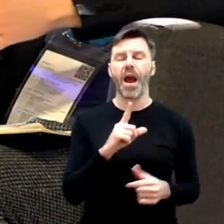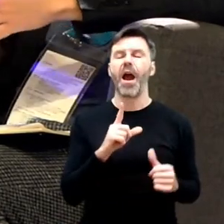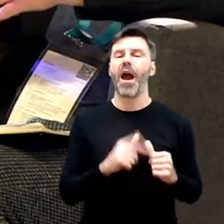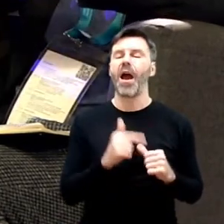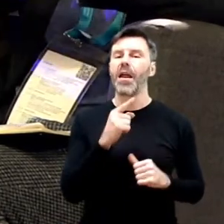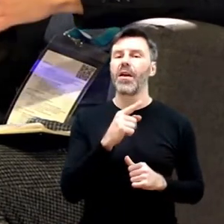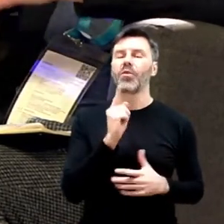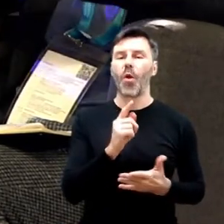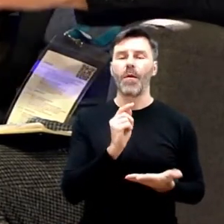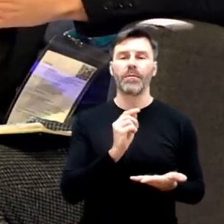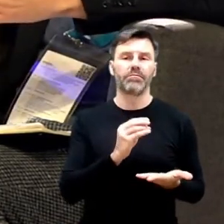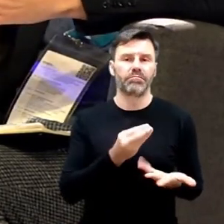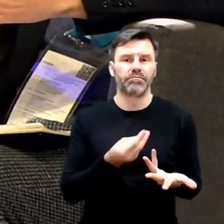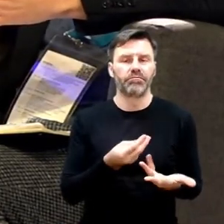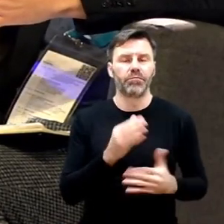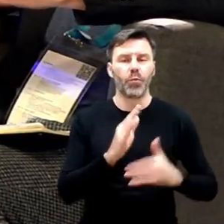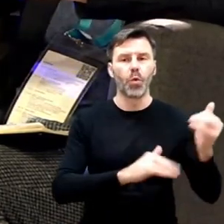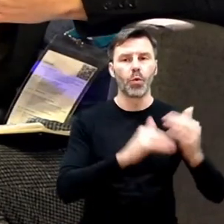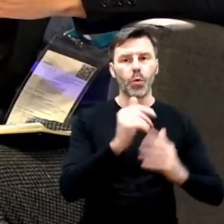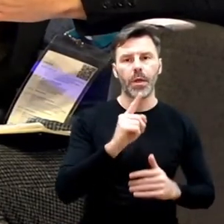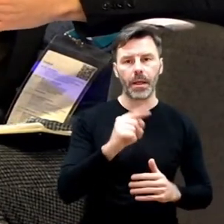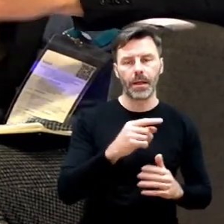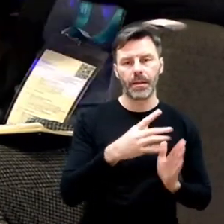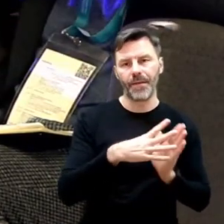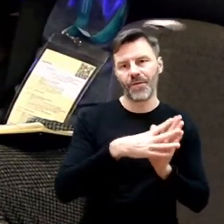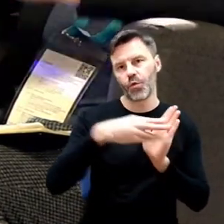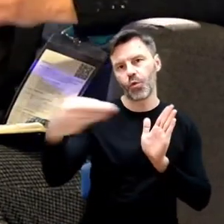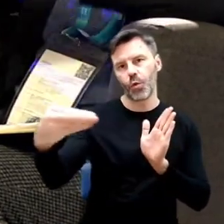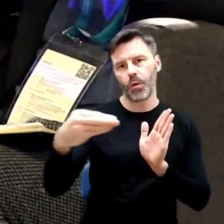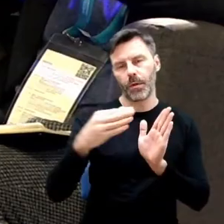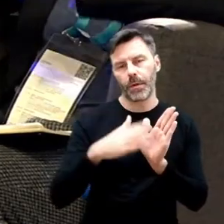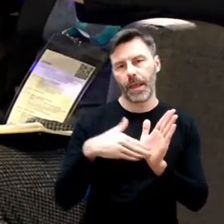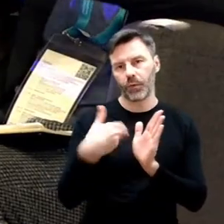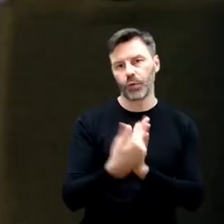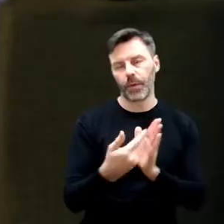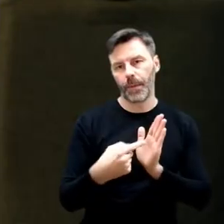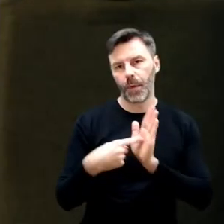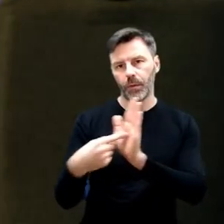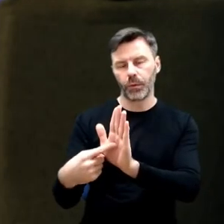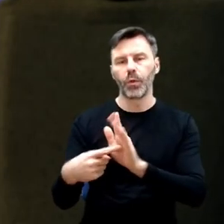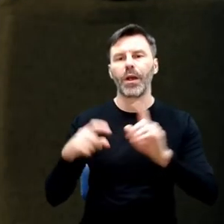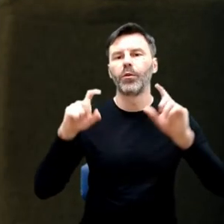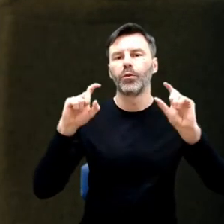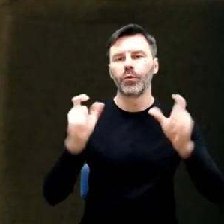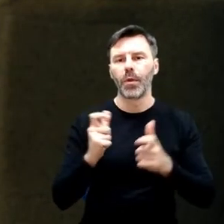ma szansę właśnie wyznaczać te wzorcy i dawać przykład. To czym powinien dawać przykład?